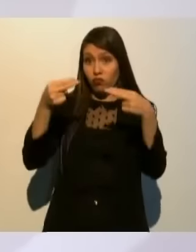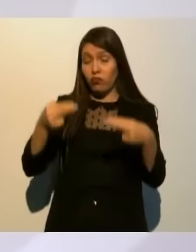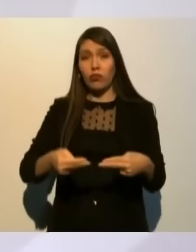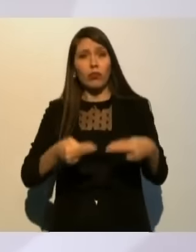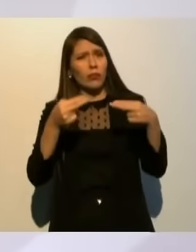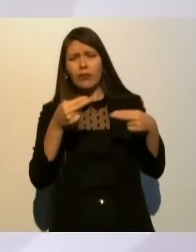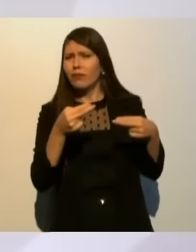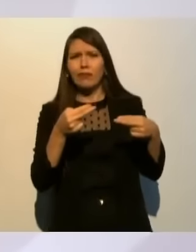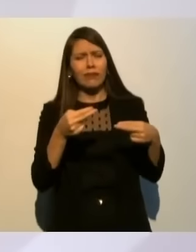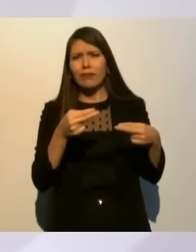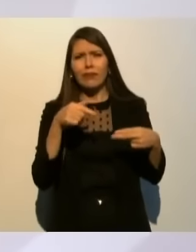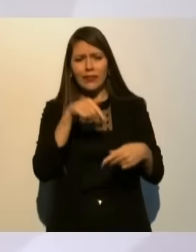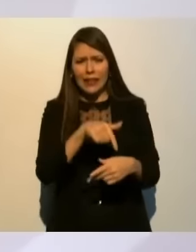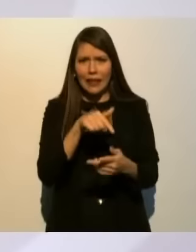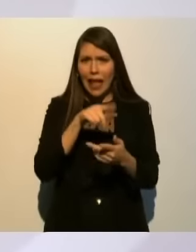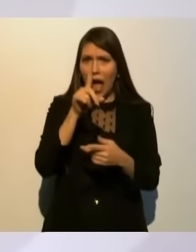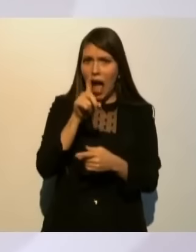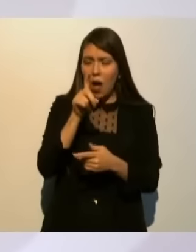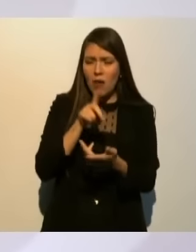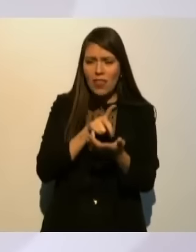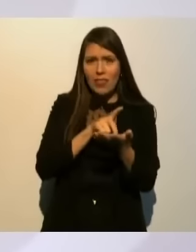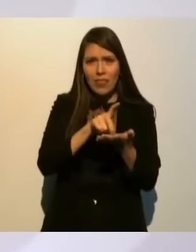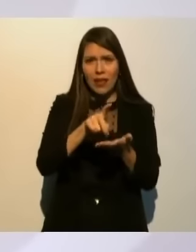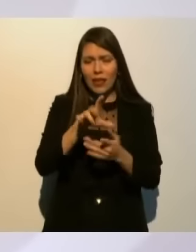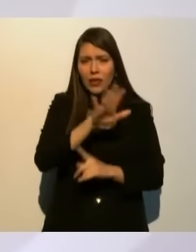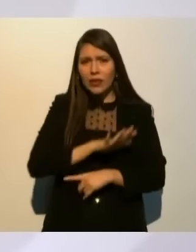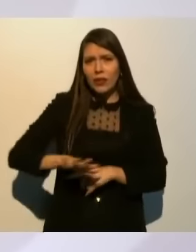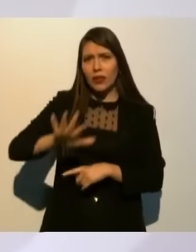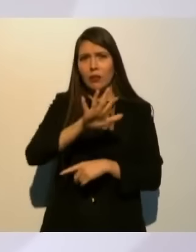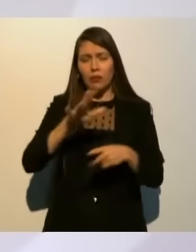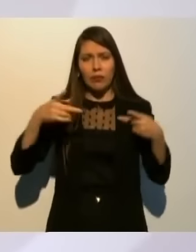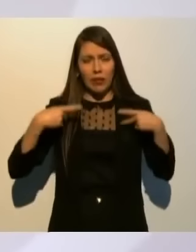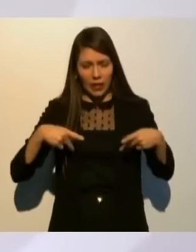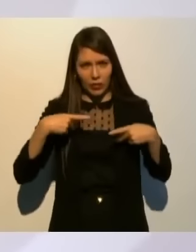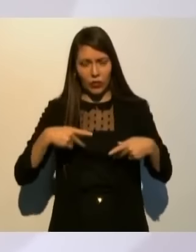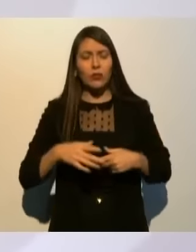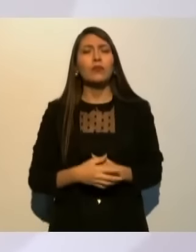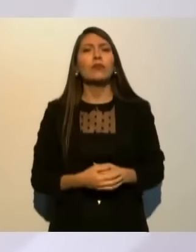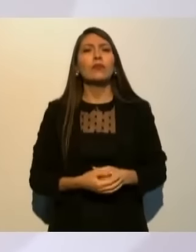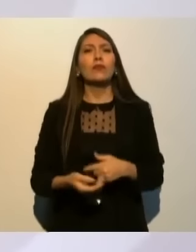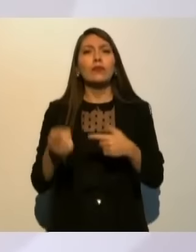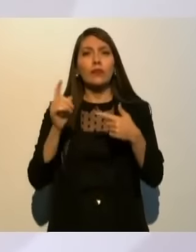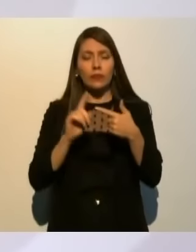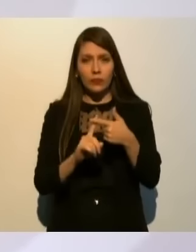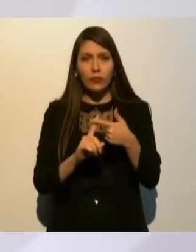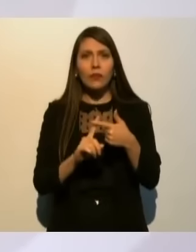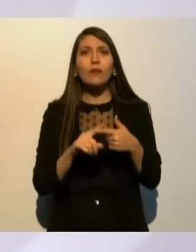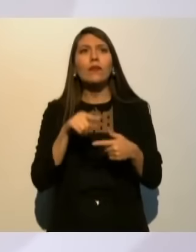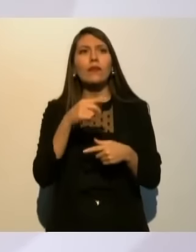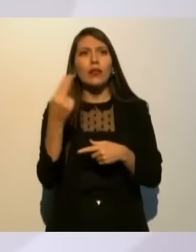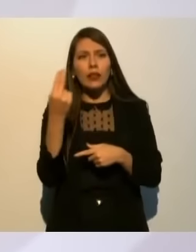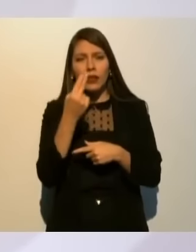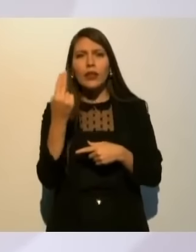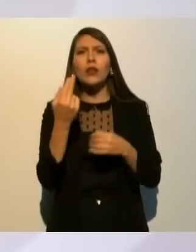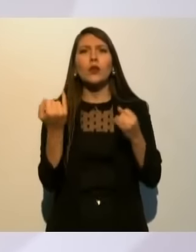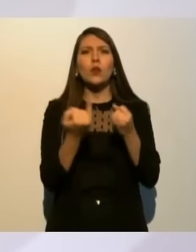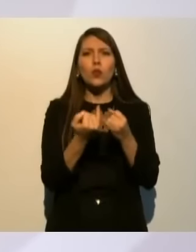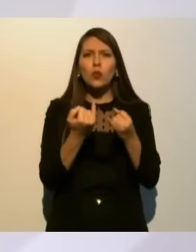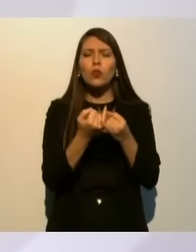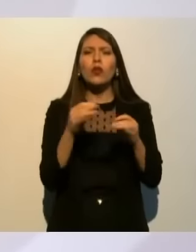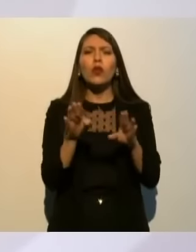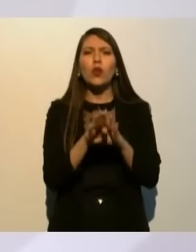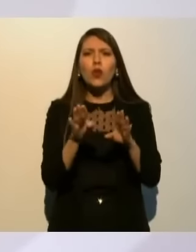y como un bien estratégico de la nación dos la restauración y el saneamiento de nuestros ríos